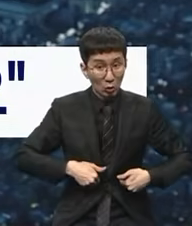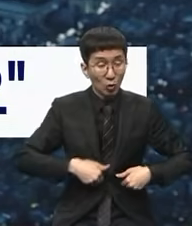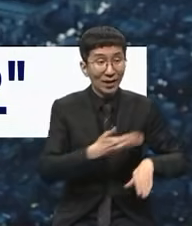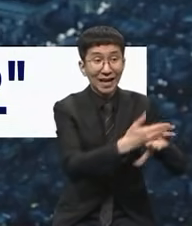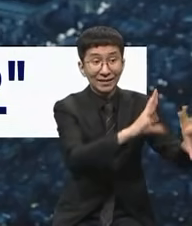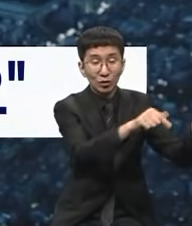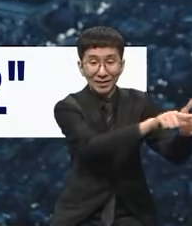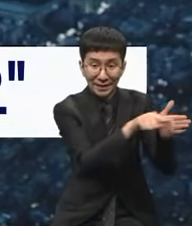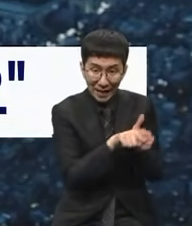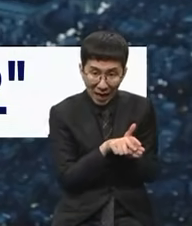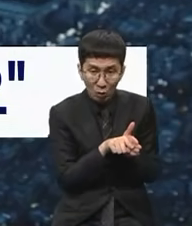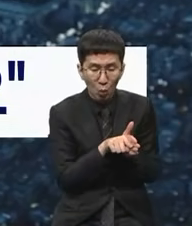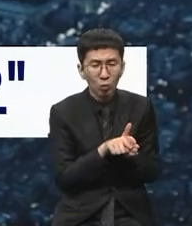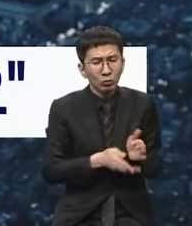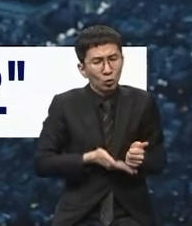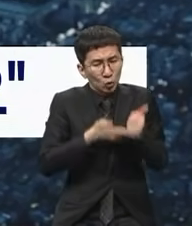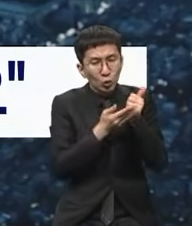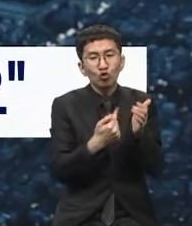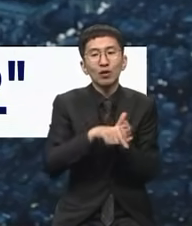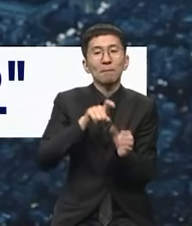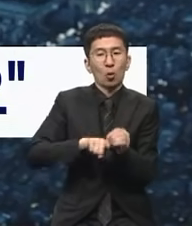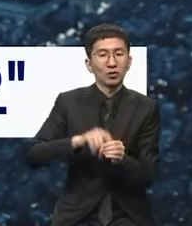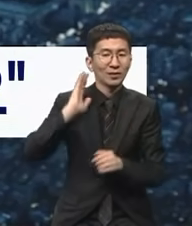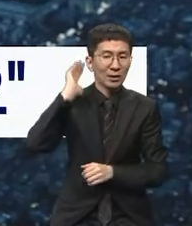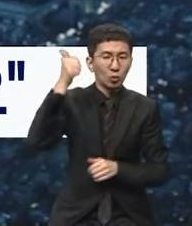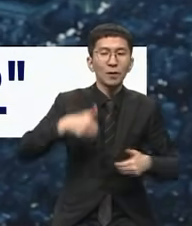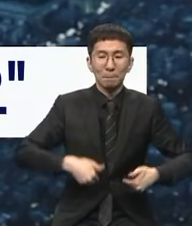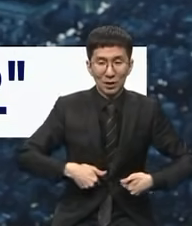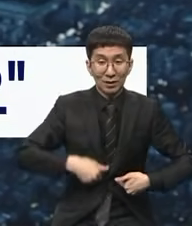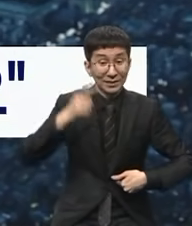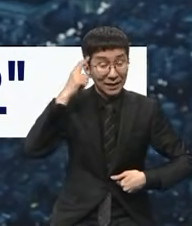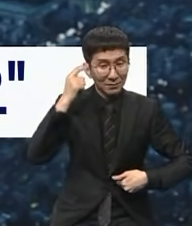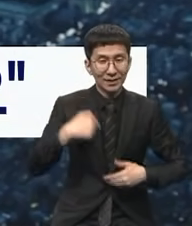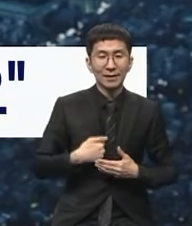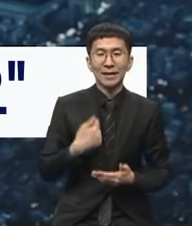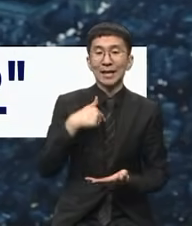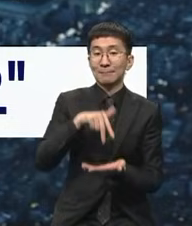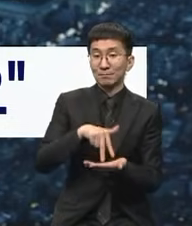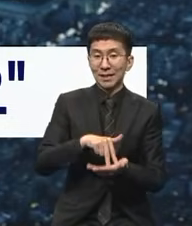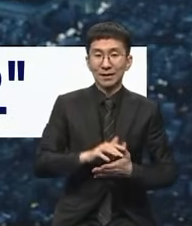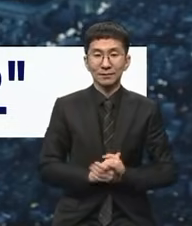받는 그런 지도자가 필요하다고 생각합니다. 감히 말씀드리는데 제가 그런 요구에